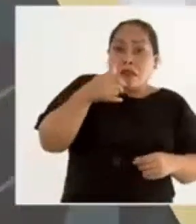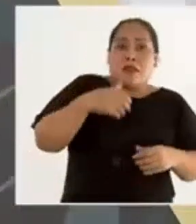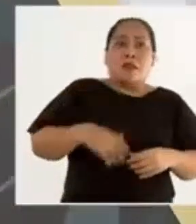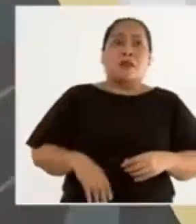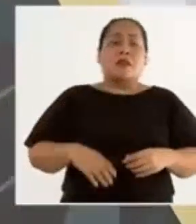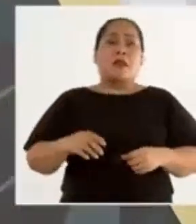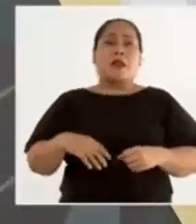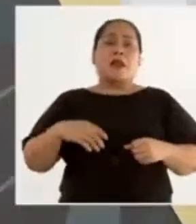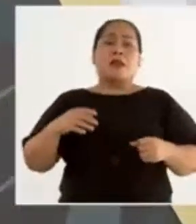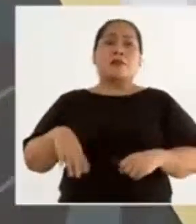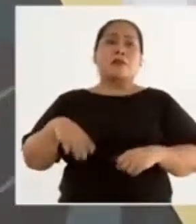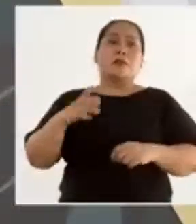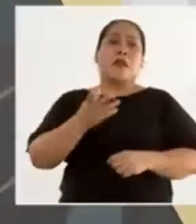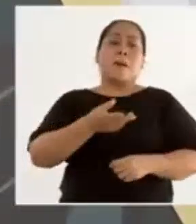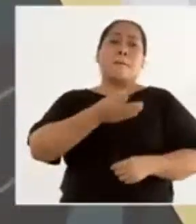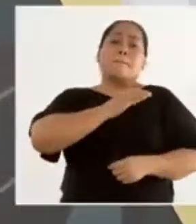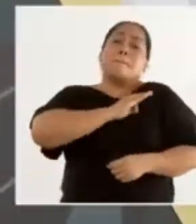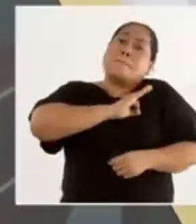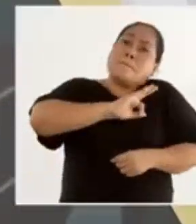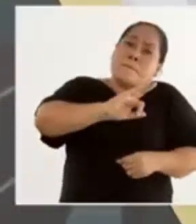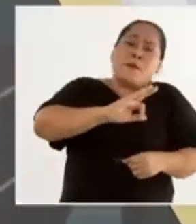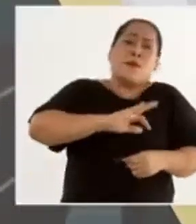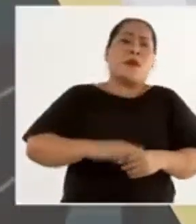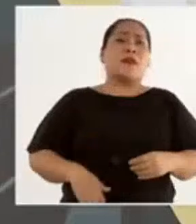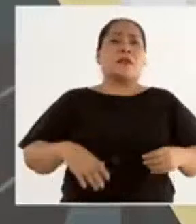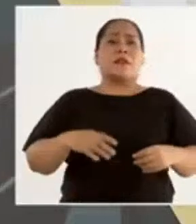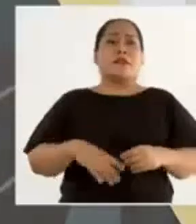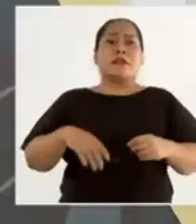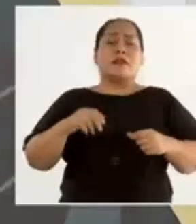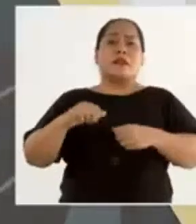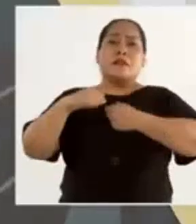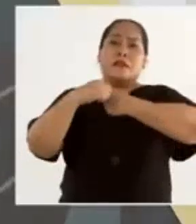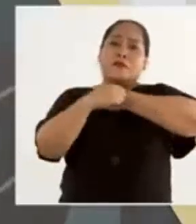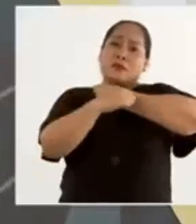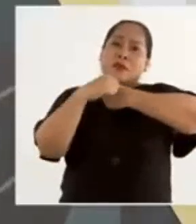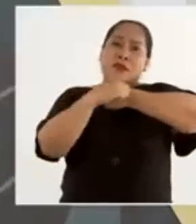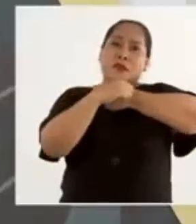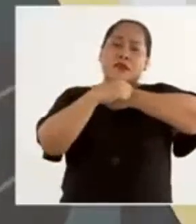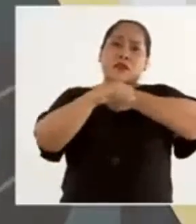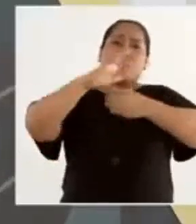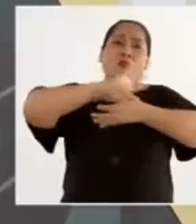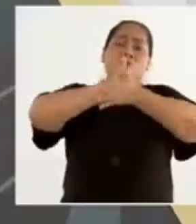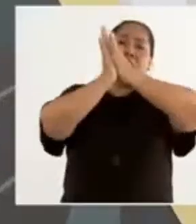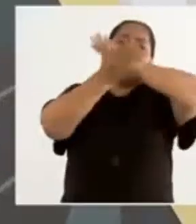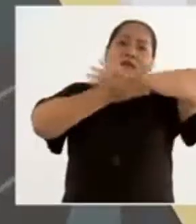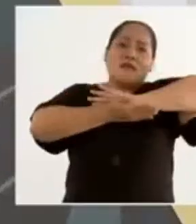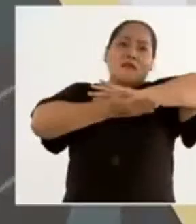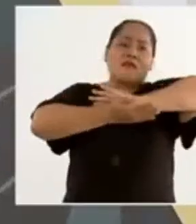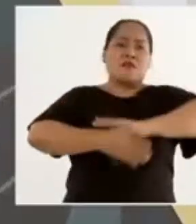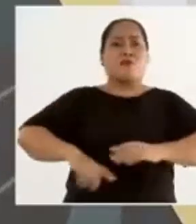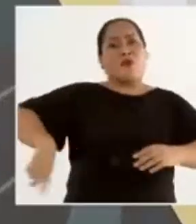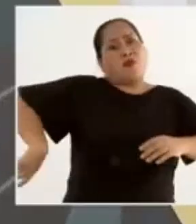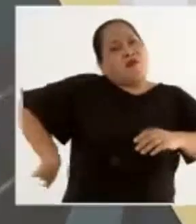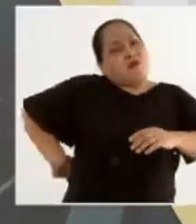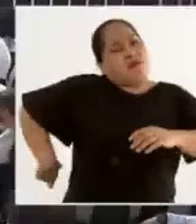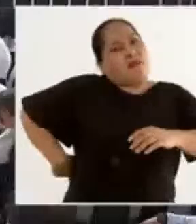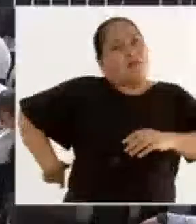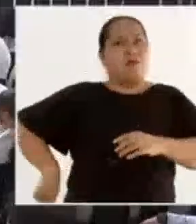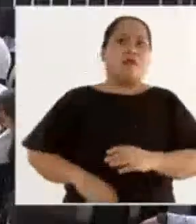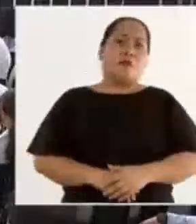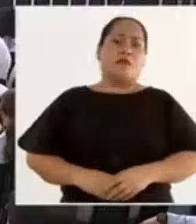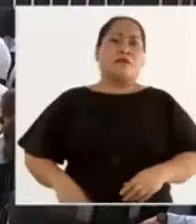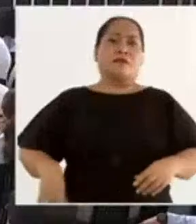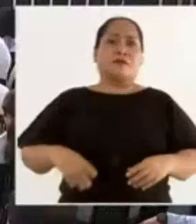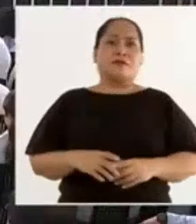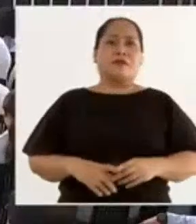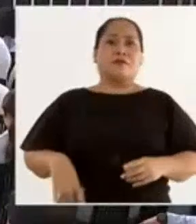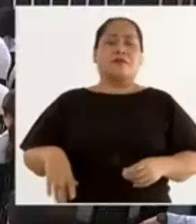Tenemos que fomentar la donación de órganos y en el trasplante renal de donador vivo reconocer que